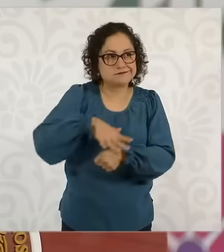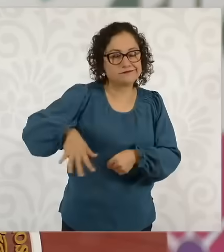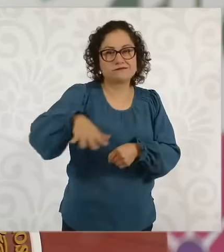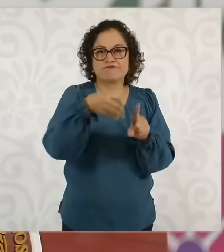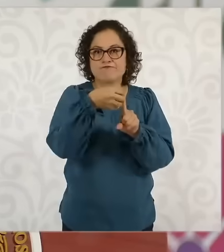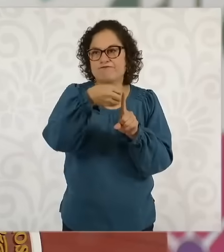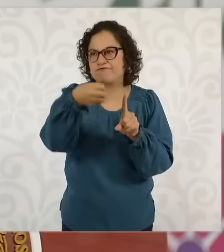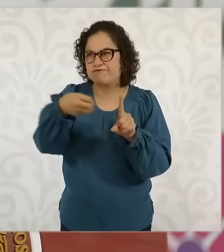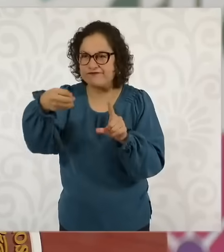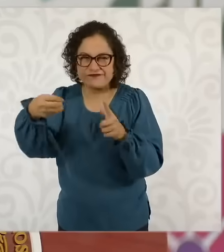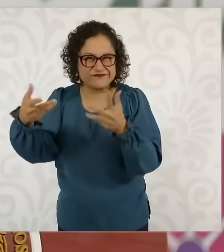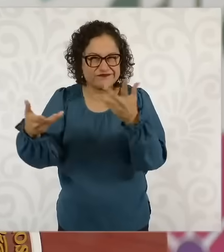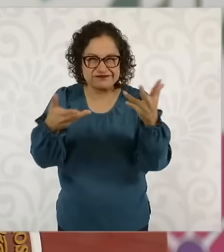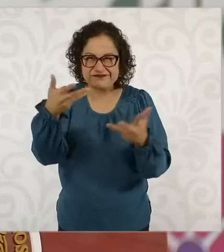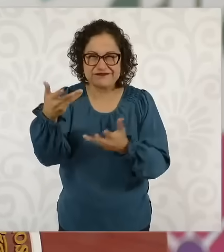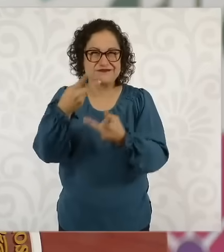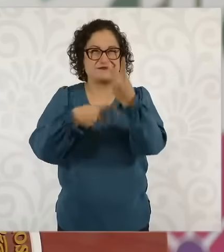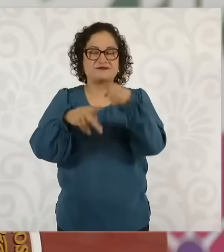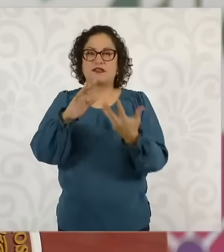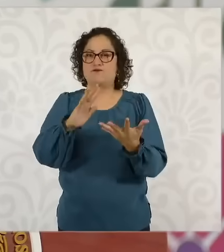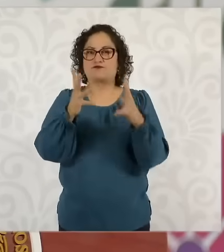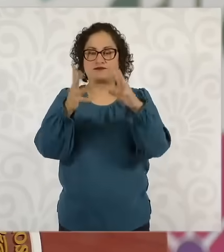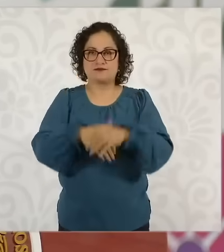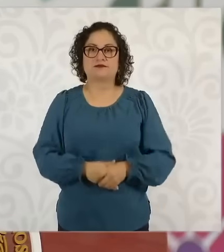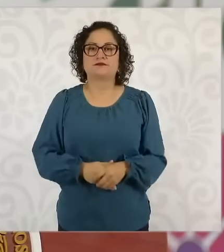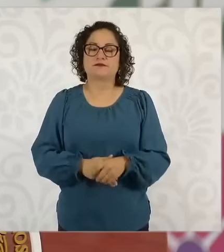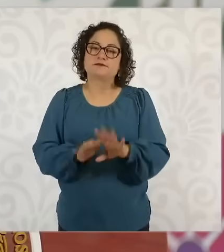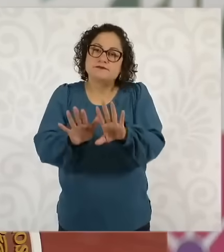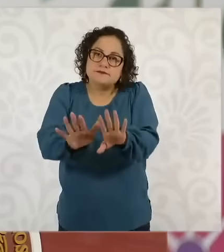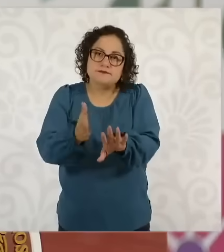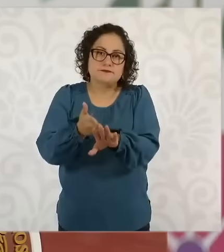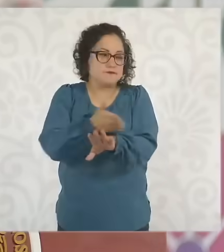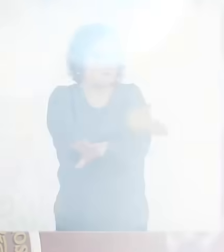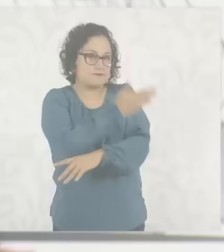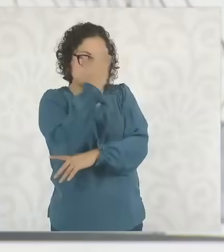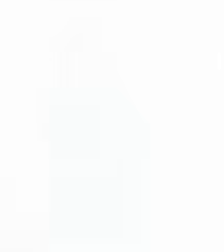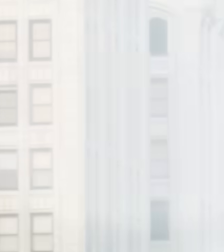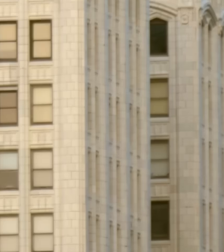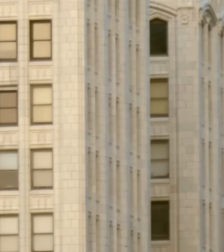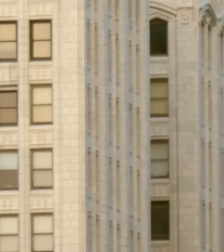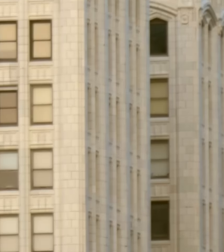la presidenta de México expresó que no hay razón para tener alguna sanción. Fue un comunicado de